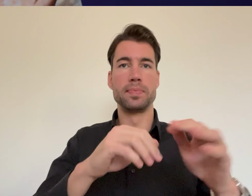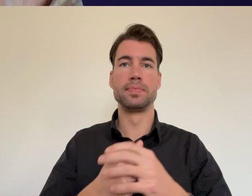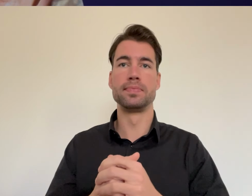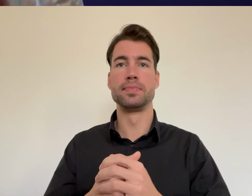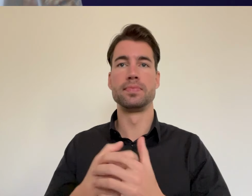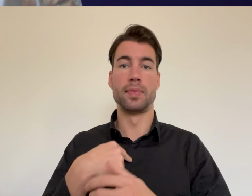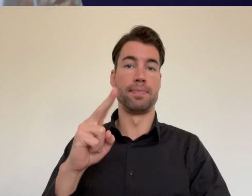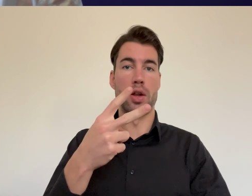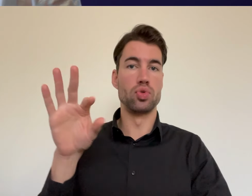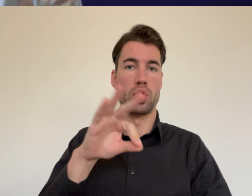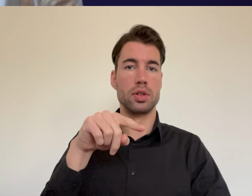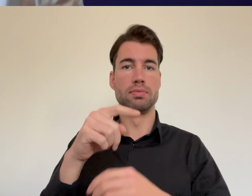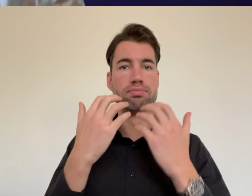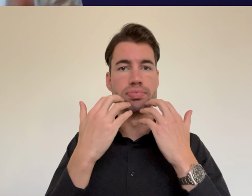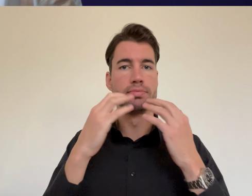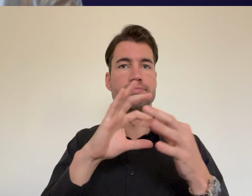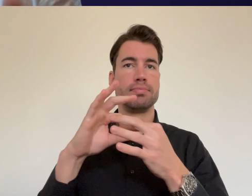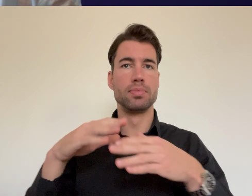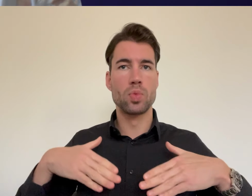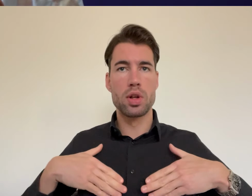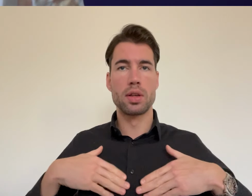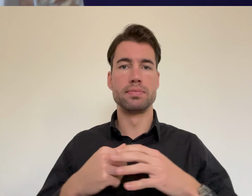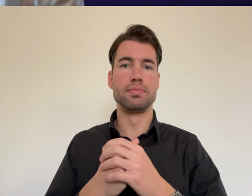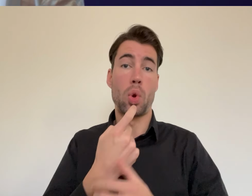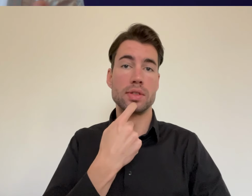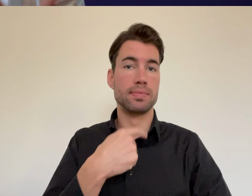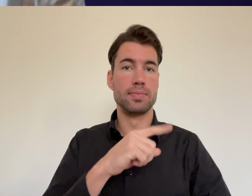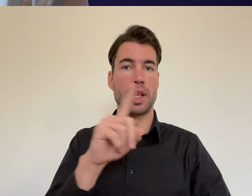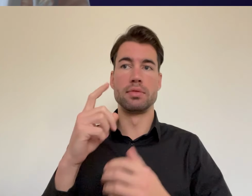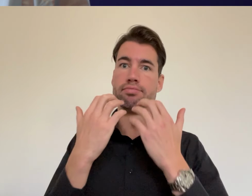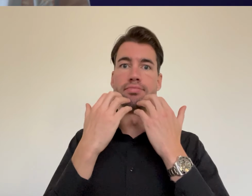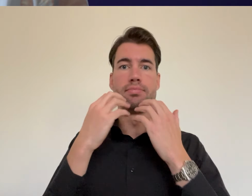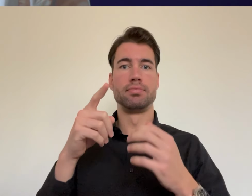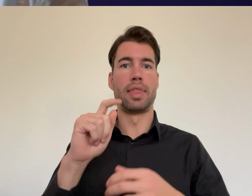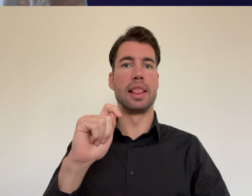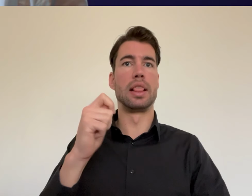Ik kom weer even bij jullie terug over corona. Ik vertel jullie natuurlijk geen nieuws dat het